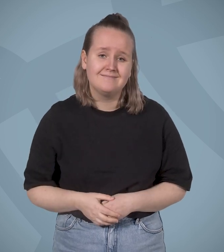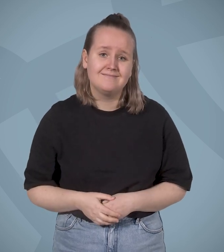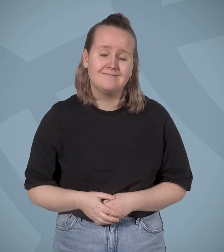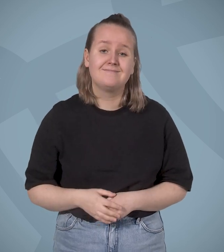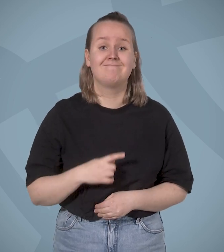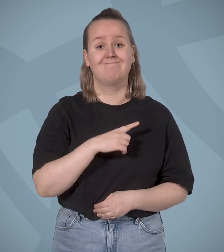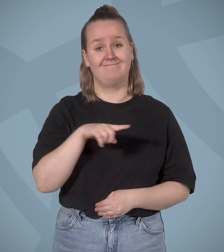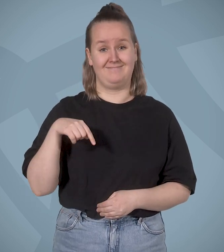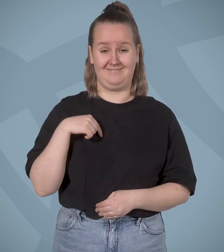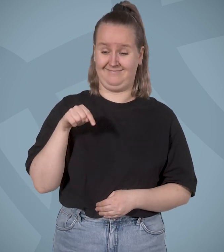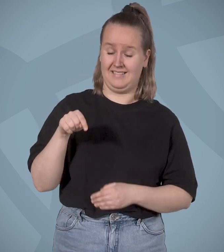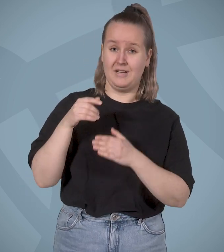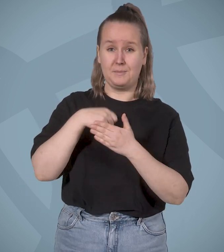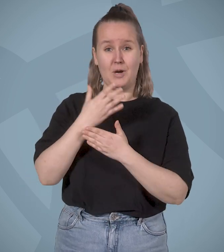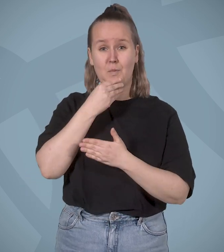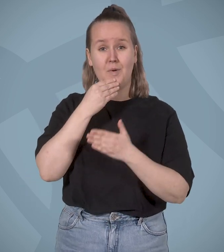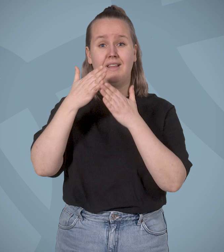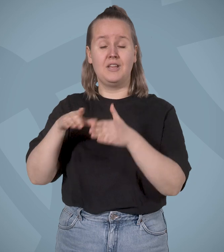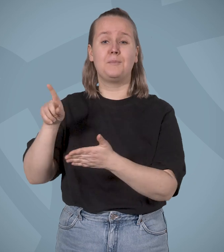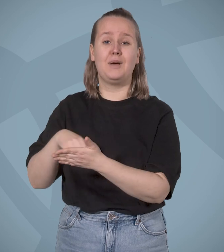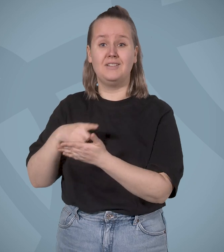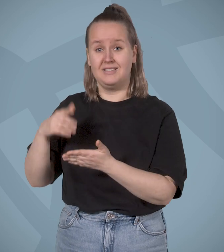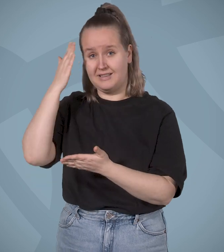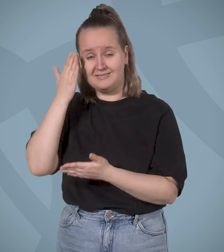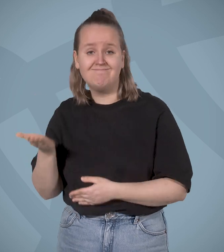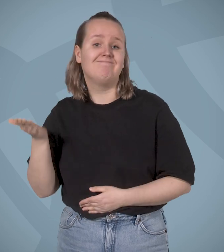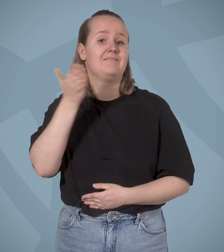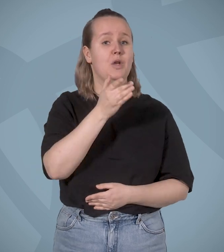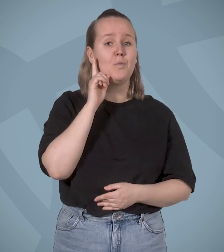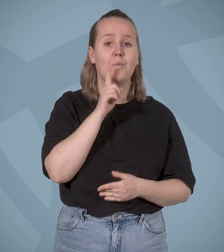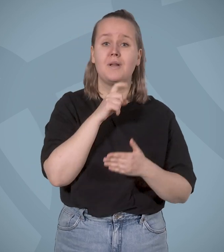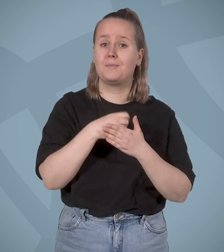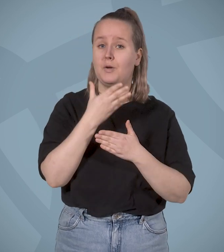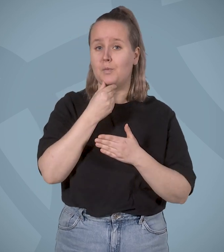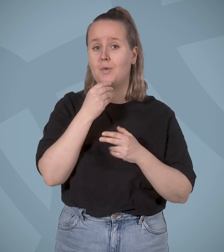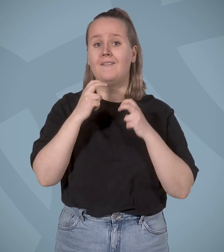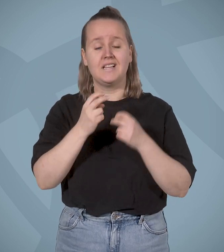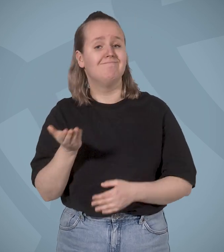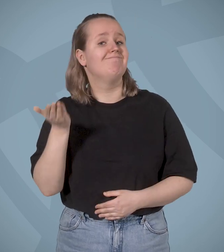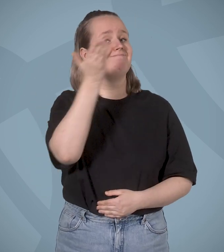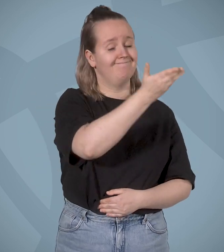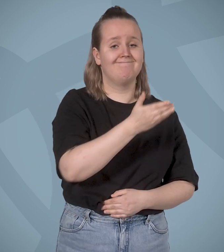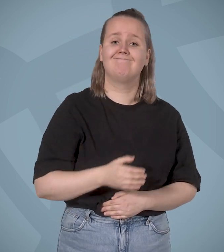Viemme pohjoismaisen nuorisoleirin peruuntumisen Kuurojen Pohjoismaisen Nuorten Neuvoston tiedoksi.